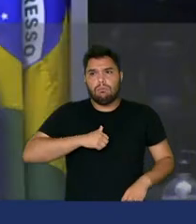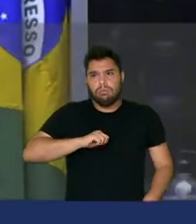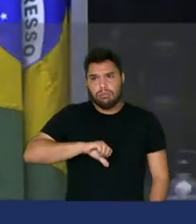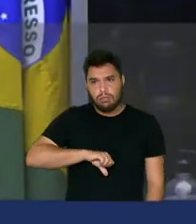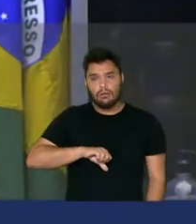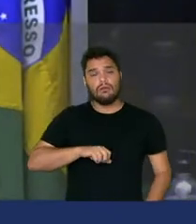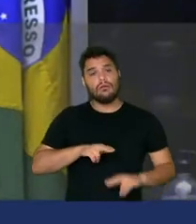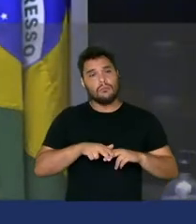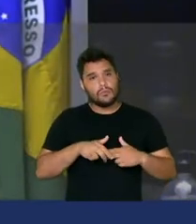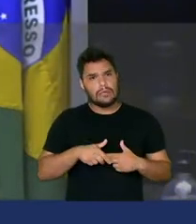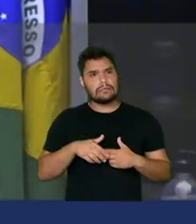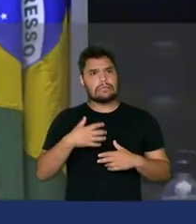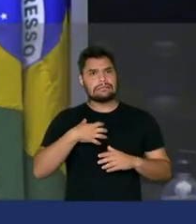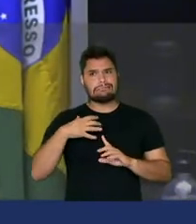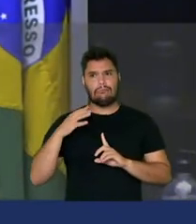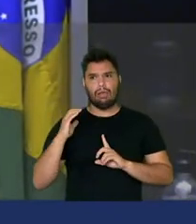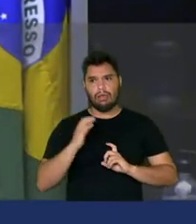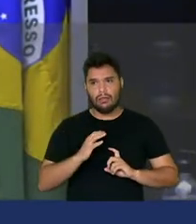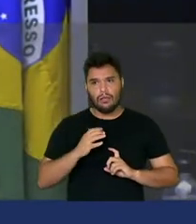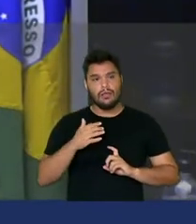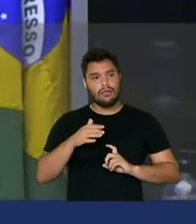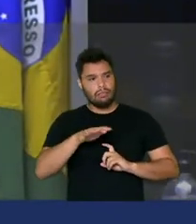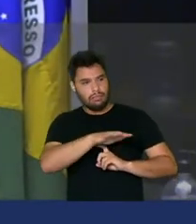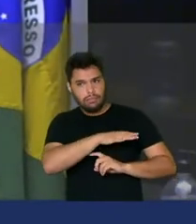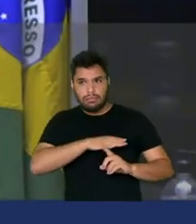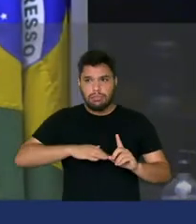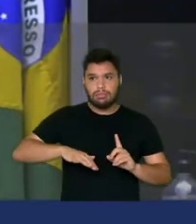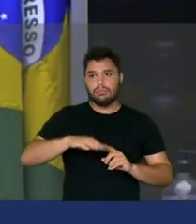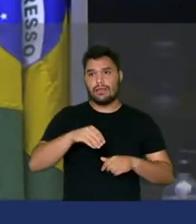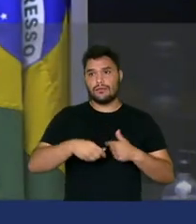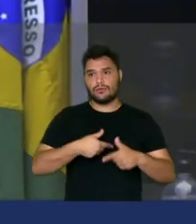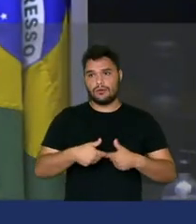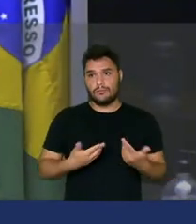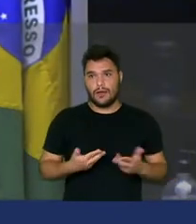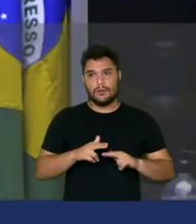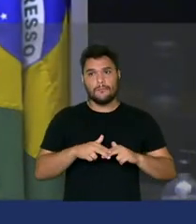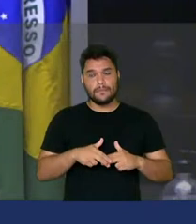CIRCUNSTÂNCIA QUE ALÉM DE ABALAR SUA AUTOESTIMA GEROU HUMILHAÇÃO PERANTE OS COLEGAS DE TRABALHO. SENDO